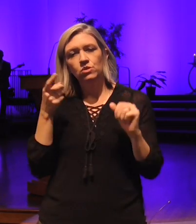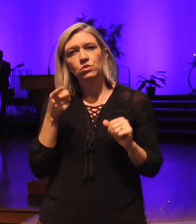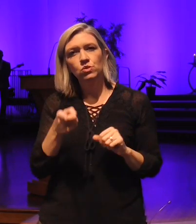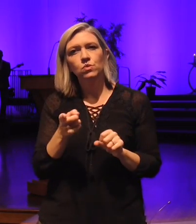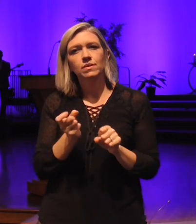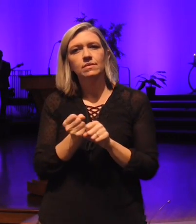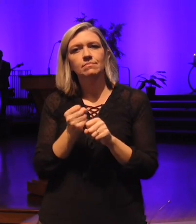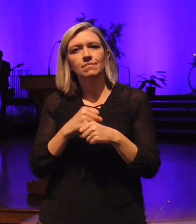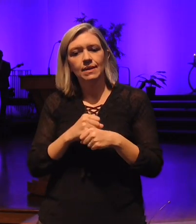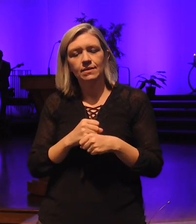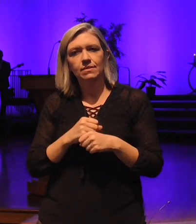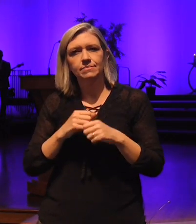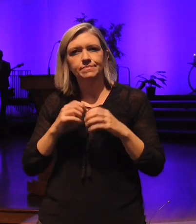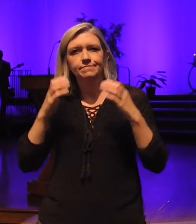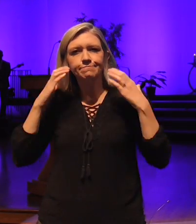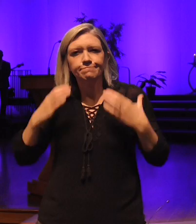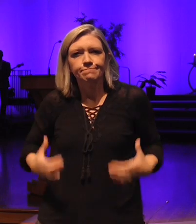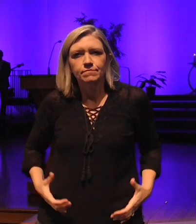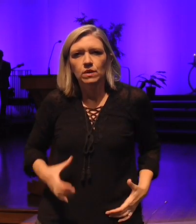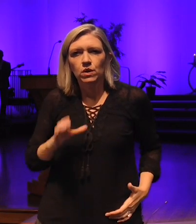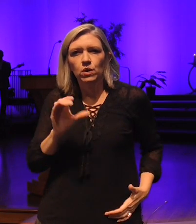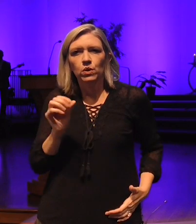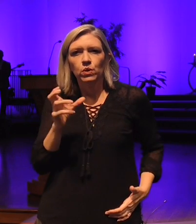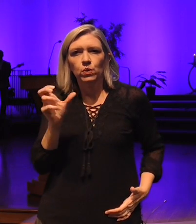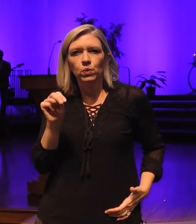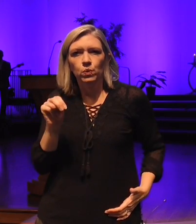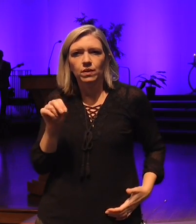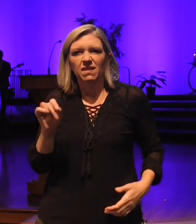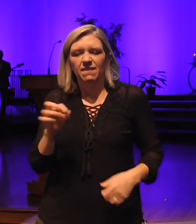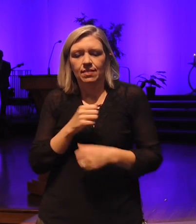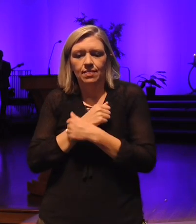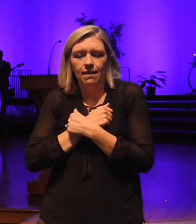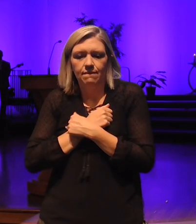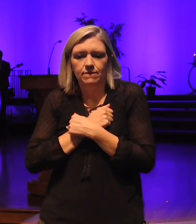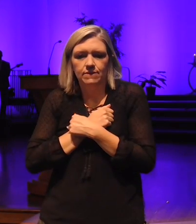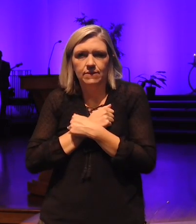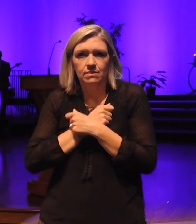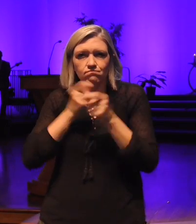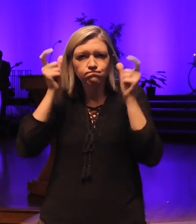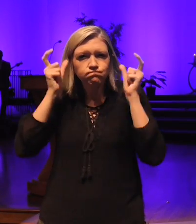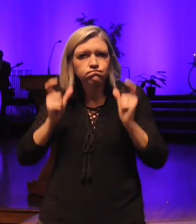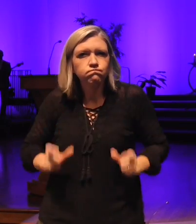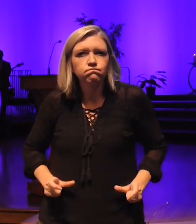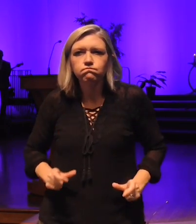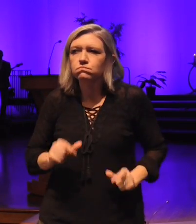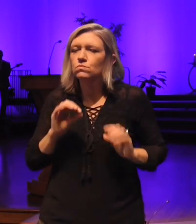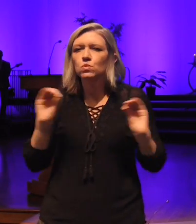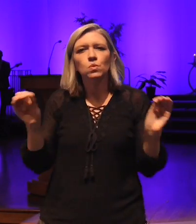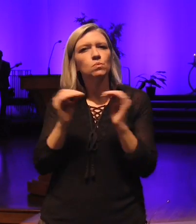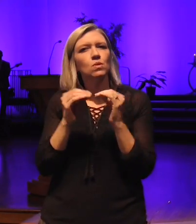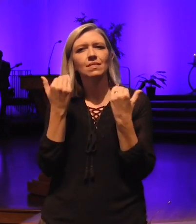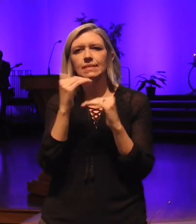amor, un capullo que ya no te limita, sino que